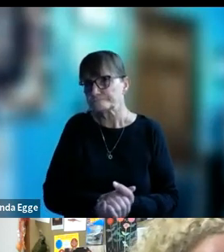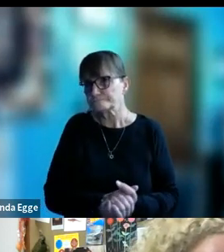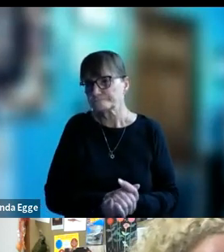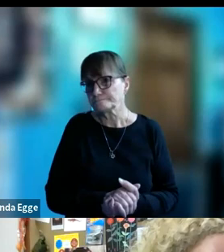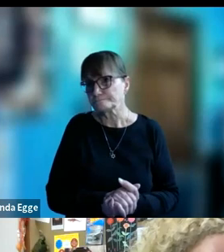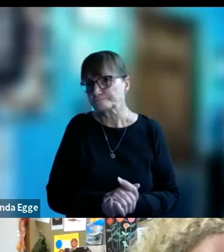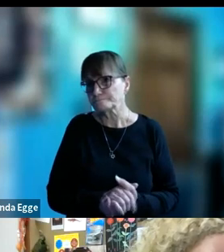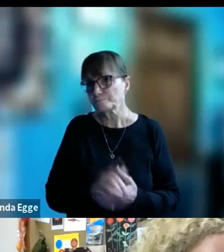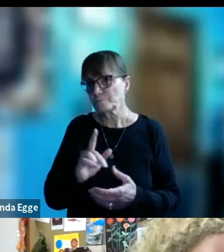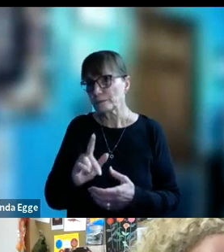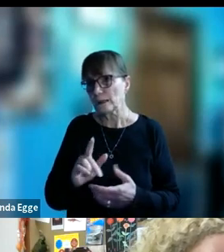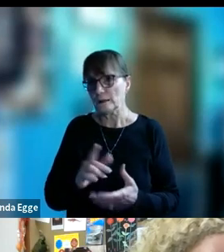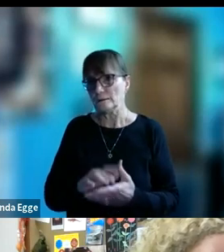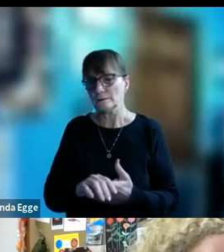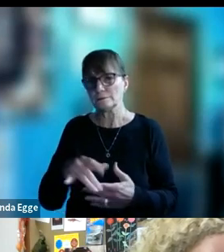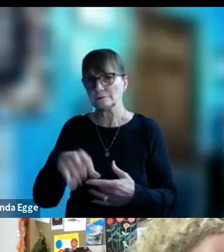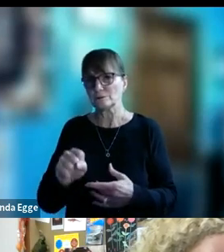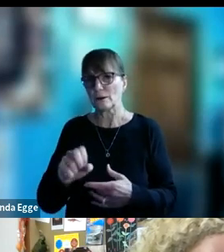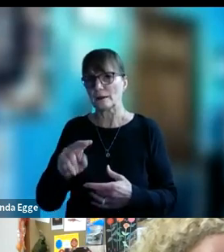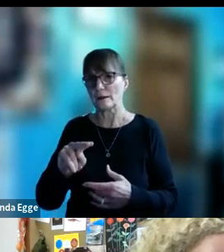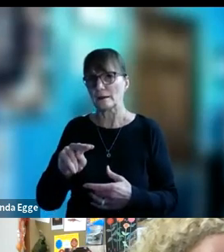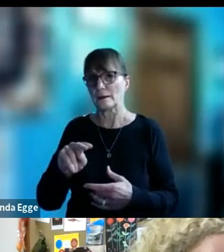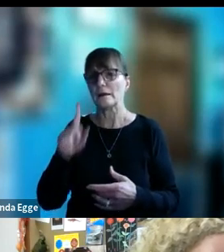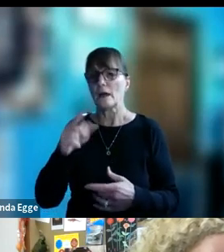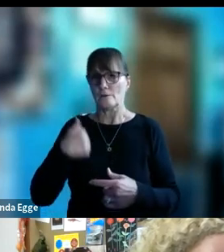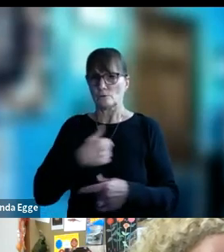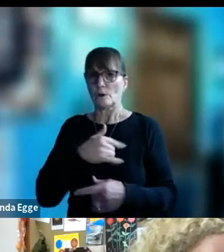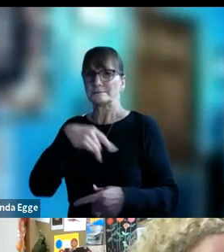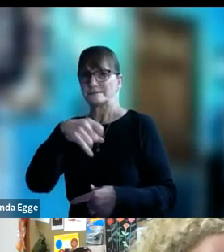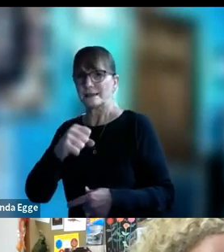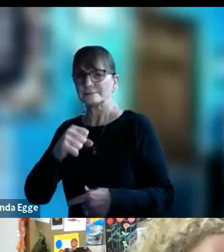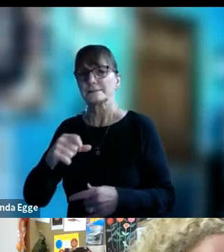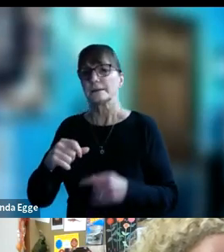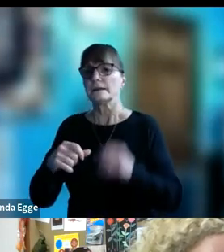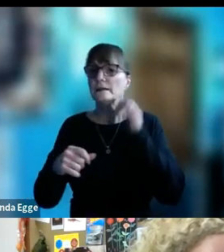¿Le parece...? Sí, adelante, Natasha. En cuanto a nosotros, sí, me refiero a que simplemente decir eso